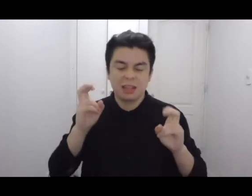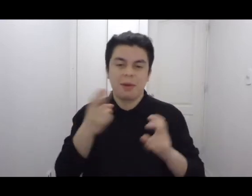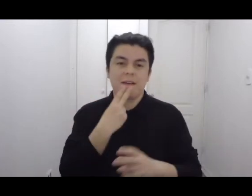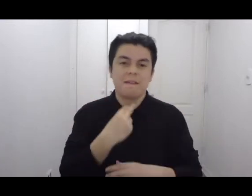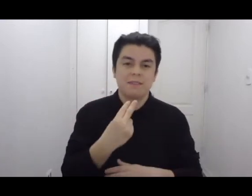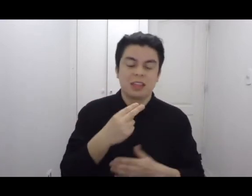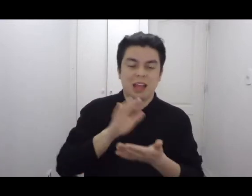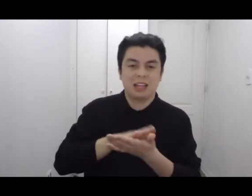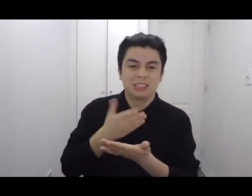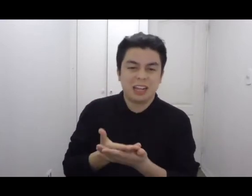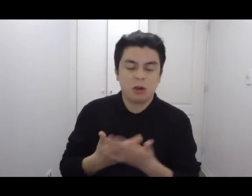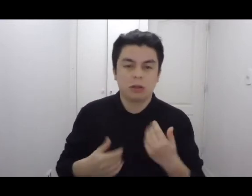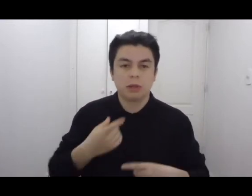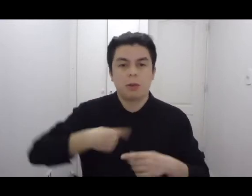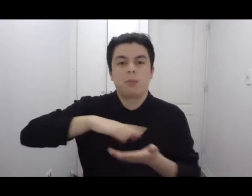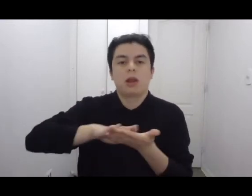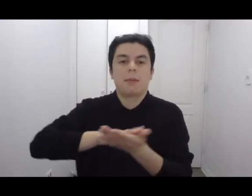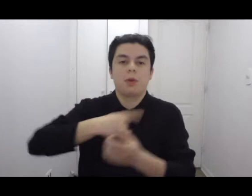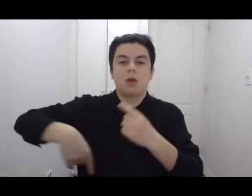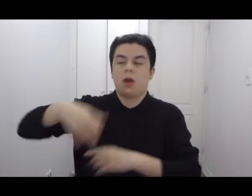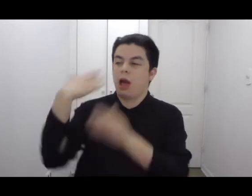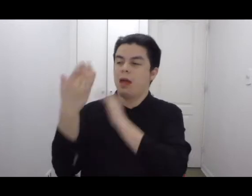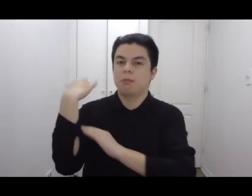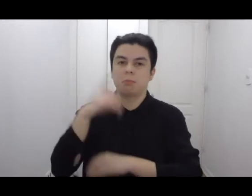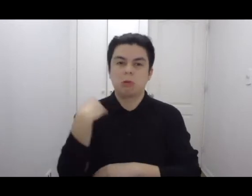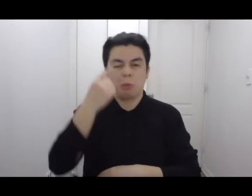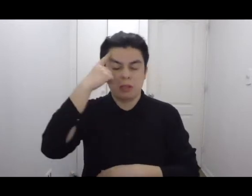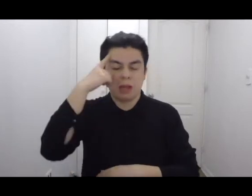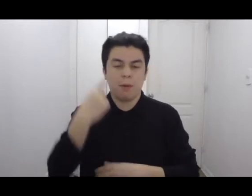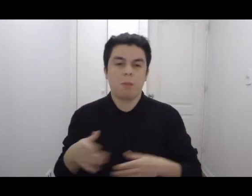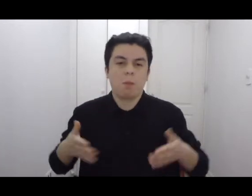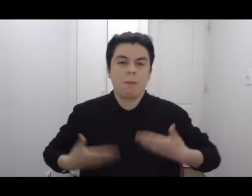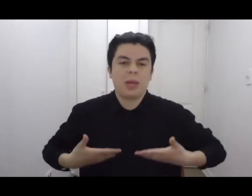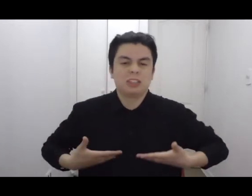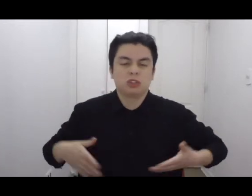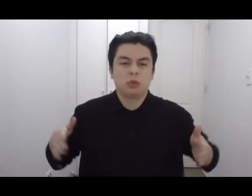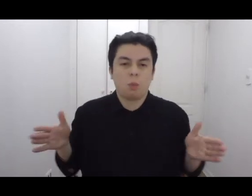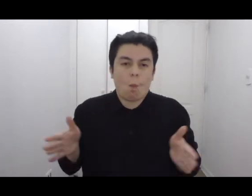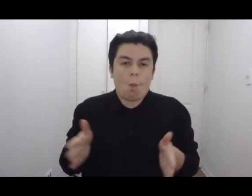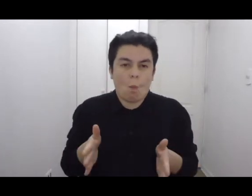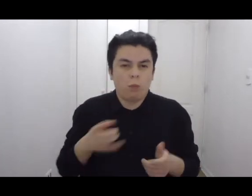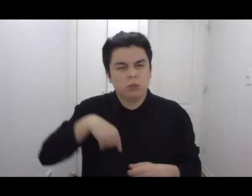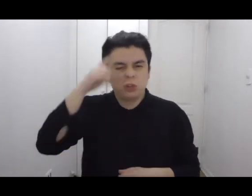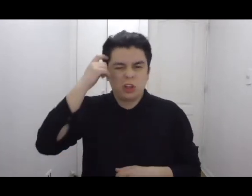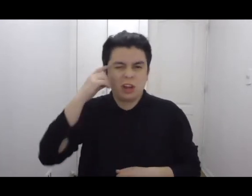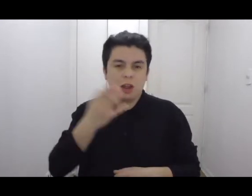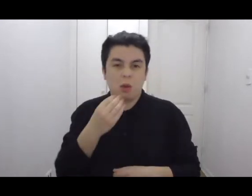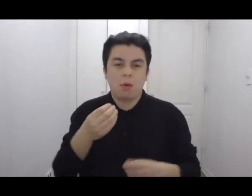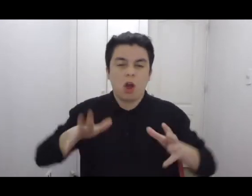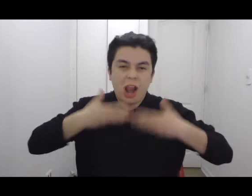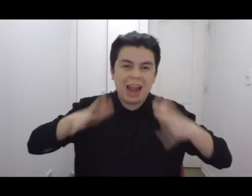y que antes en el fondo uno decía ah ya para bajar de peso y tener como un cuerpo sano